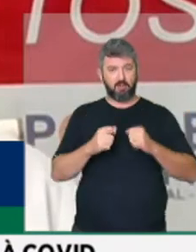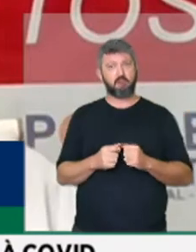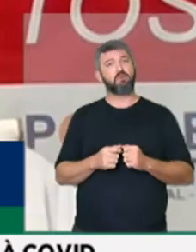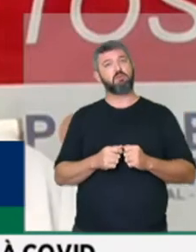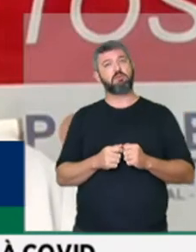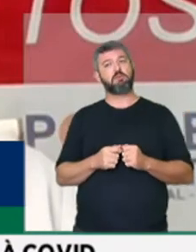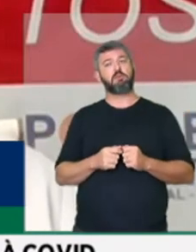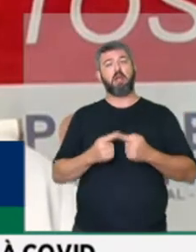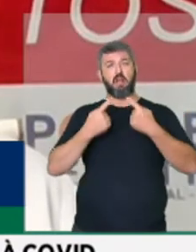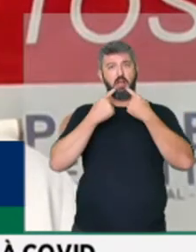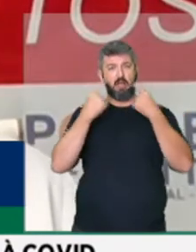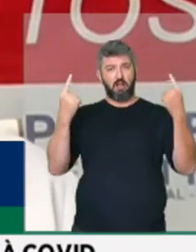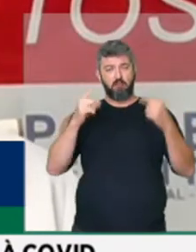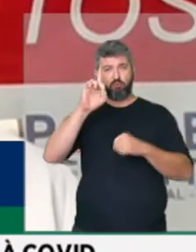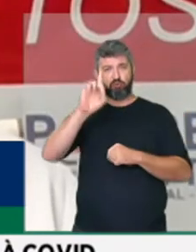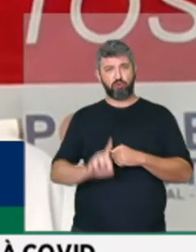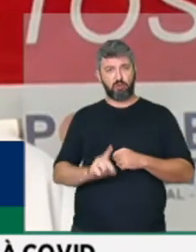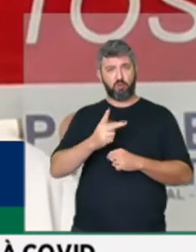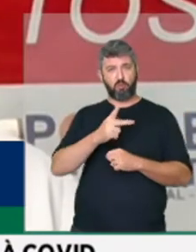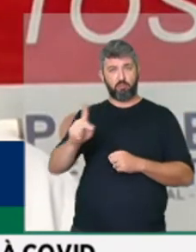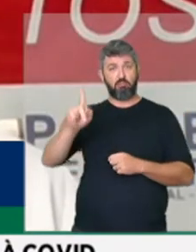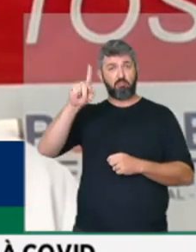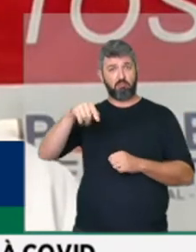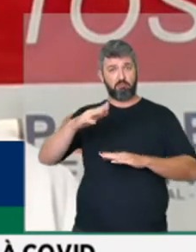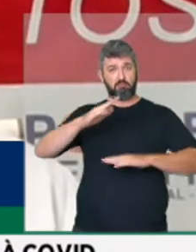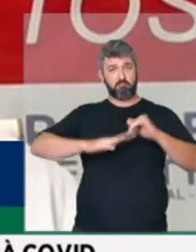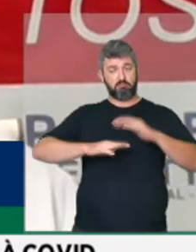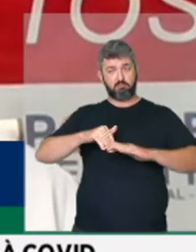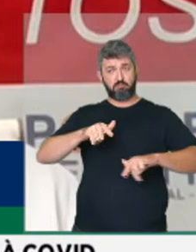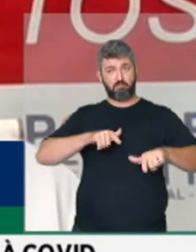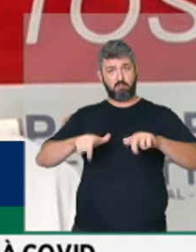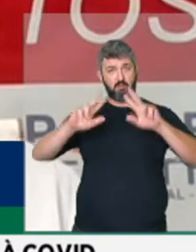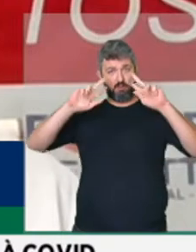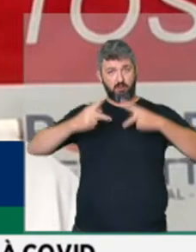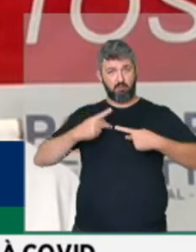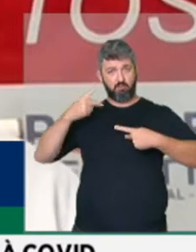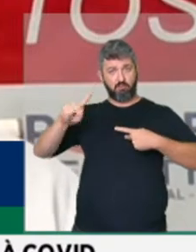PANDEMIA. NA QUESTÃO BANCÁ RIA, NA QUESTÃO DAS LOTÉ RICAS, ENFIM TODA UMA SITUAÇÃO QUE PRECISA SER